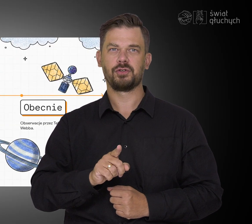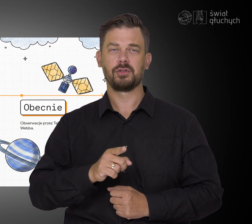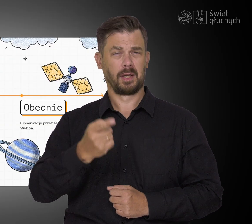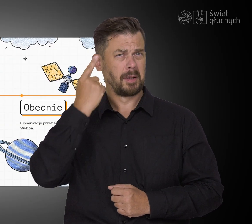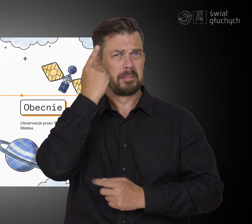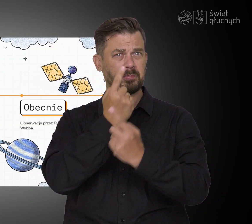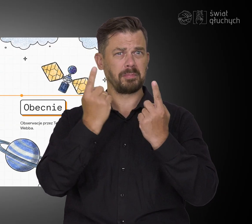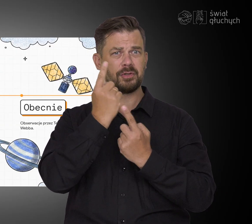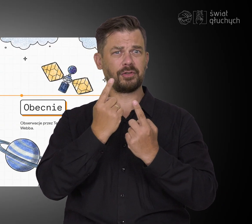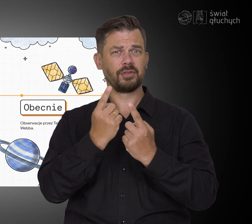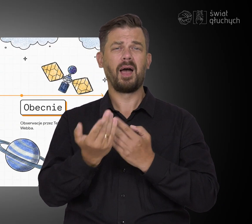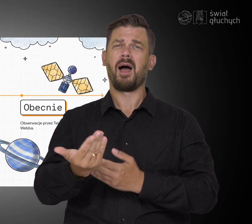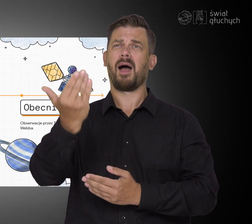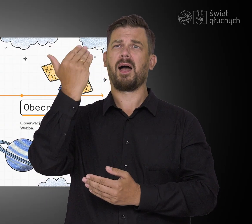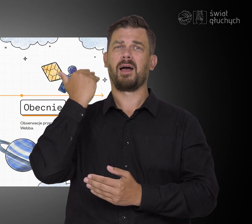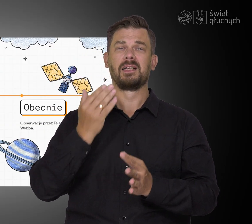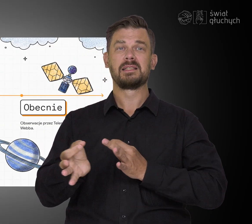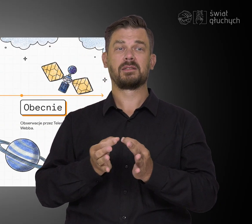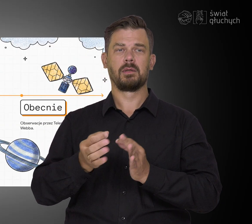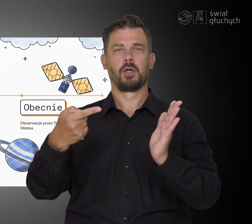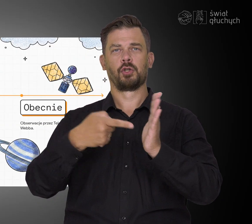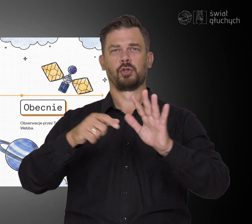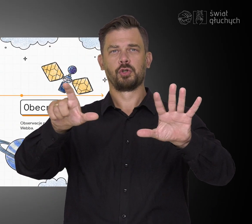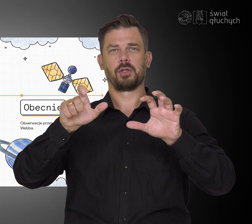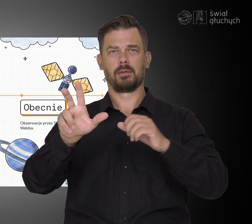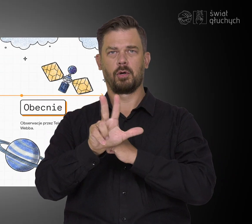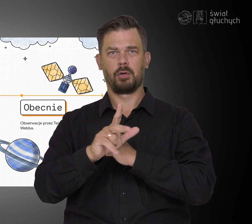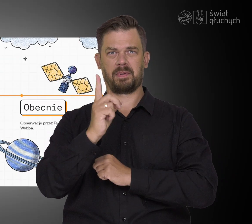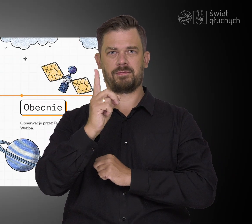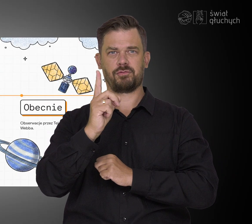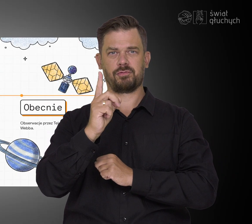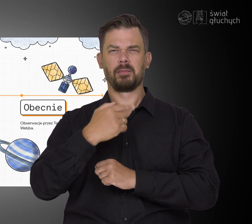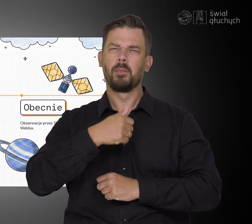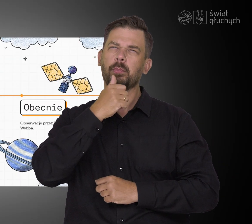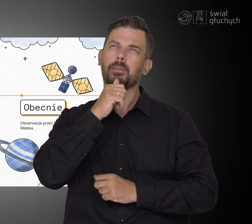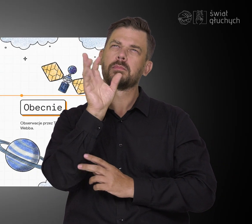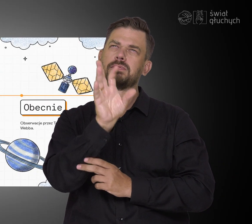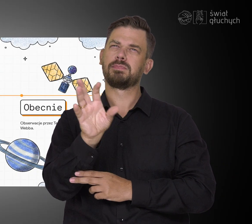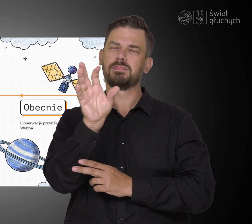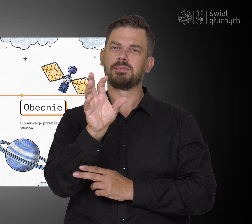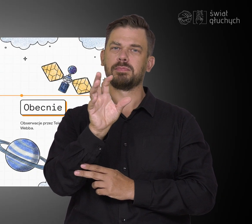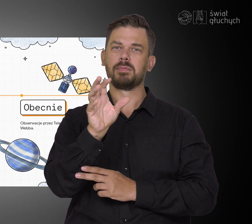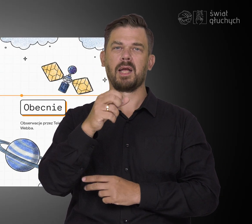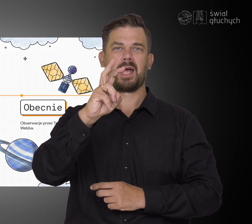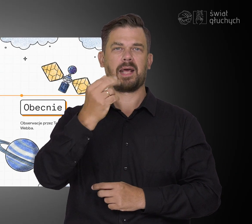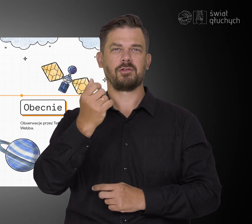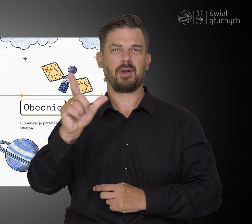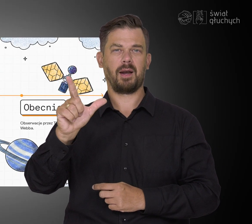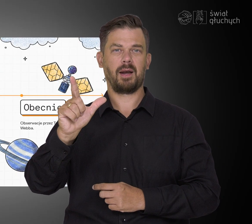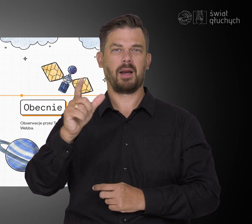Pomyślcie tylko, historia naszych odkryć zaczyna się w 1781 roku. Wtedy to brytyjski astronom William Herschel,